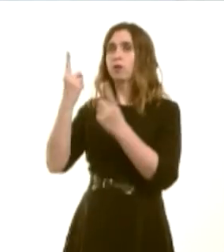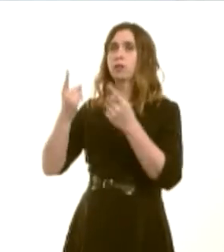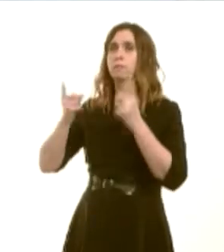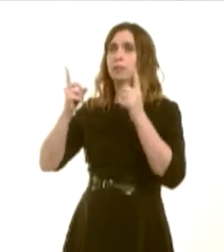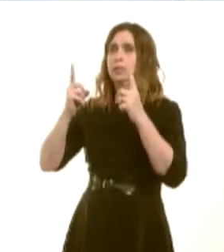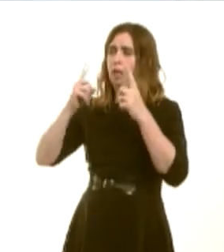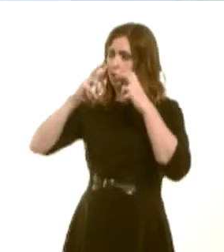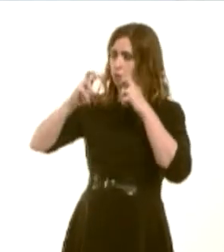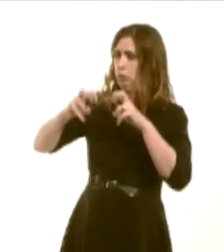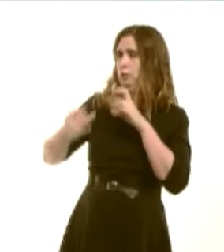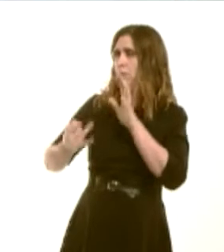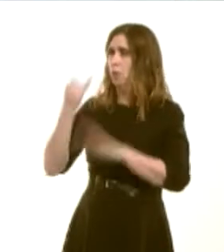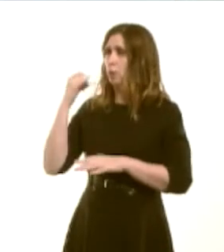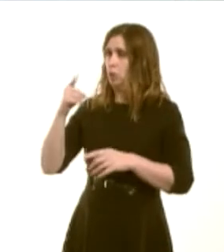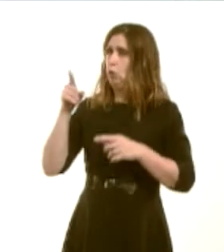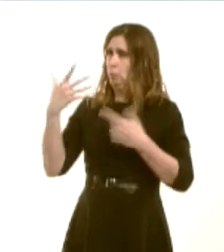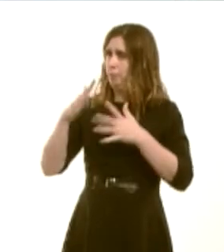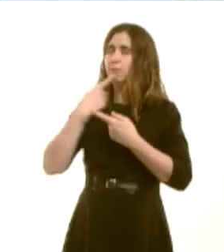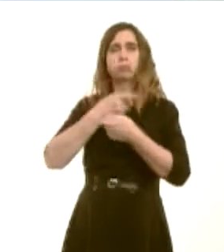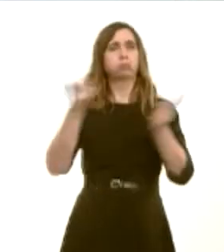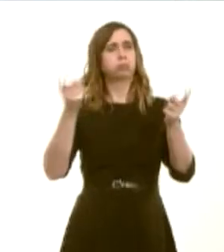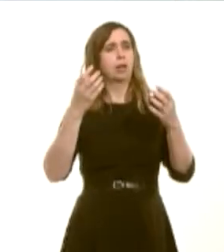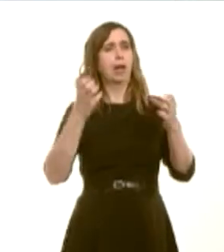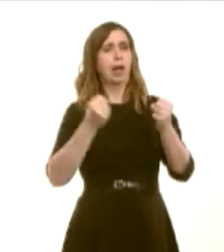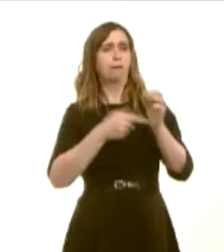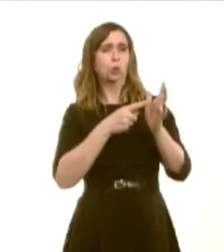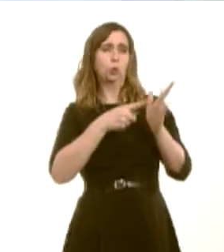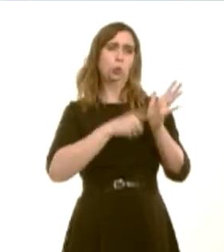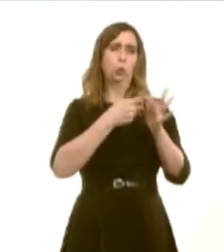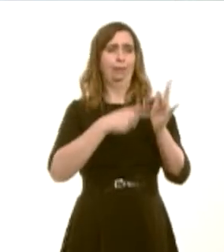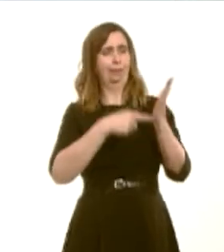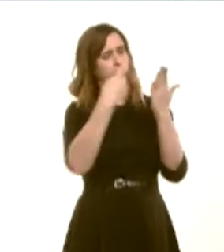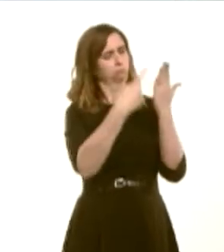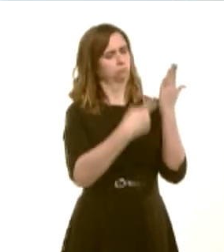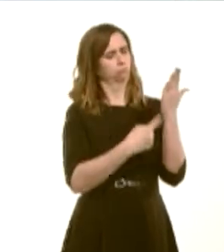asesu effeithiau penderfyniadau polisi ar yr iaith Gymraeg. Pe byddaiír canllawiau